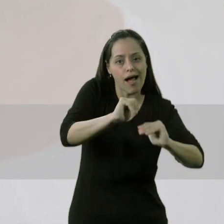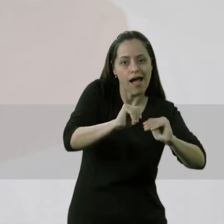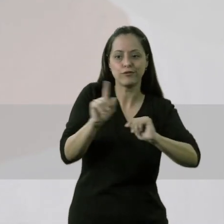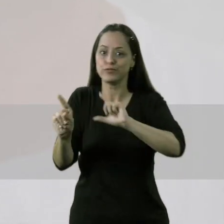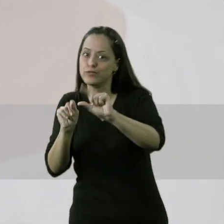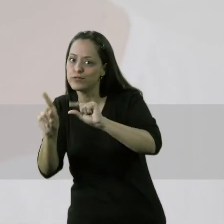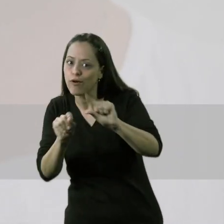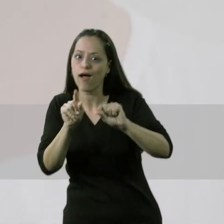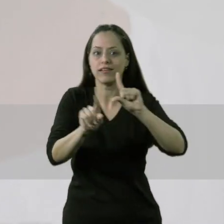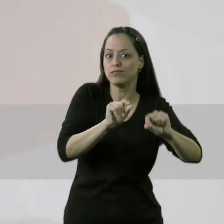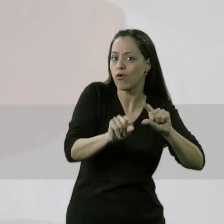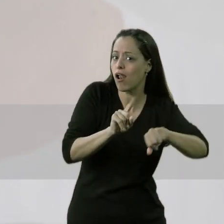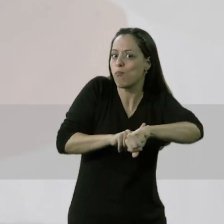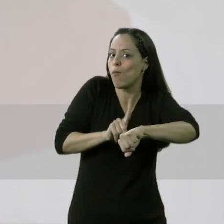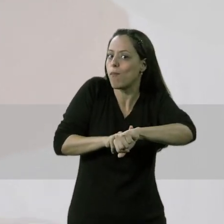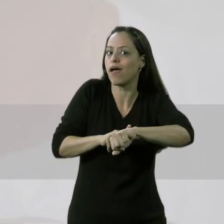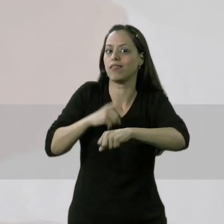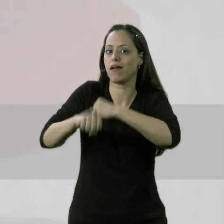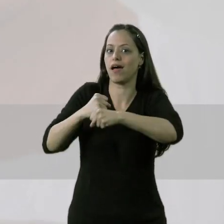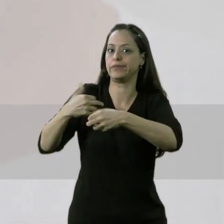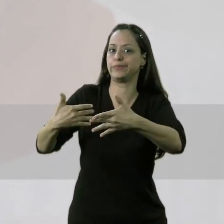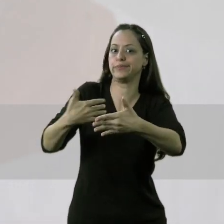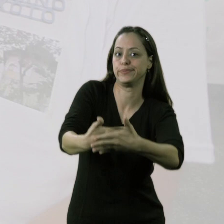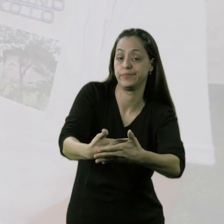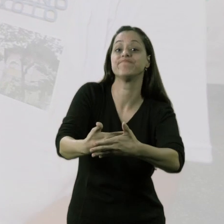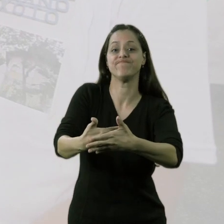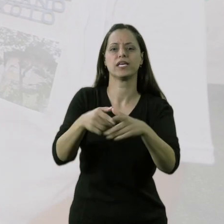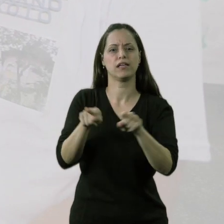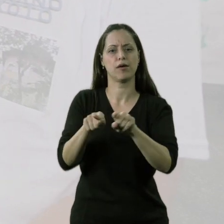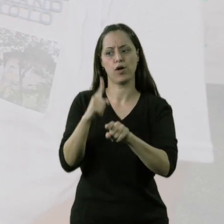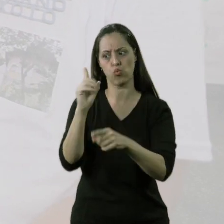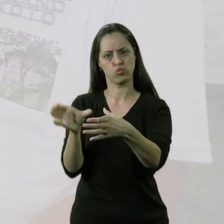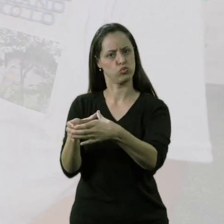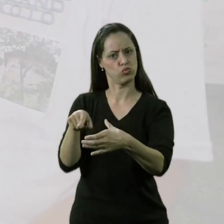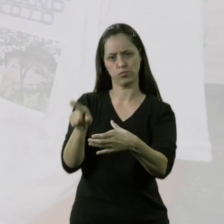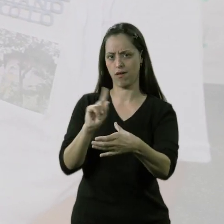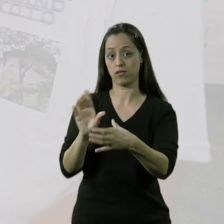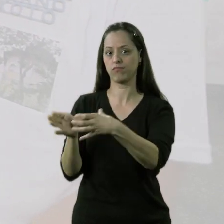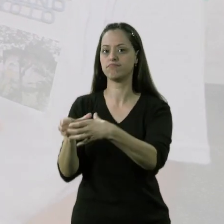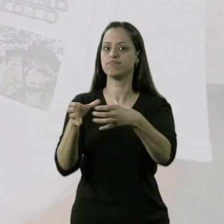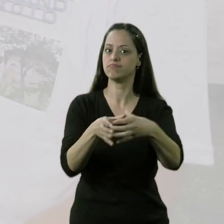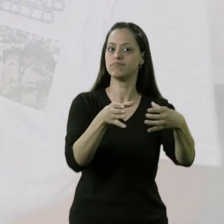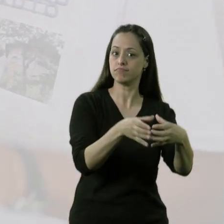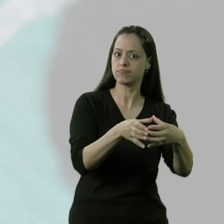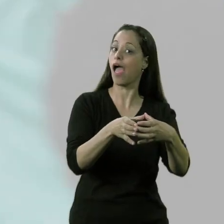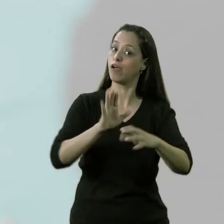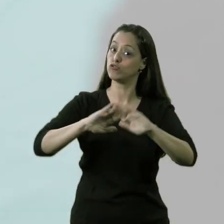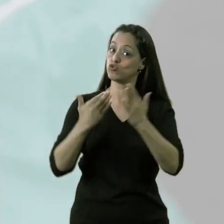que a gente pudesse fazer uso delas durante um ano inteiro. A gente também não focou em uma única turma, a gente focou que era para a escola.